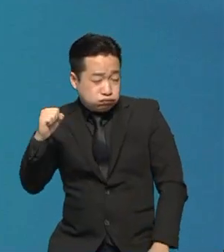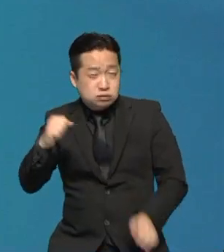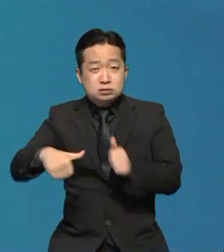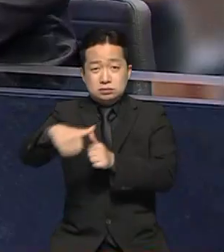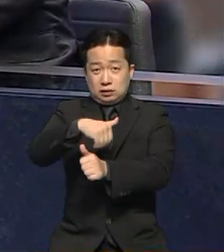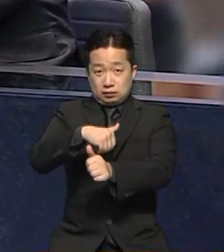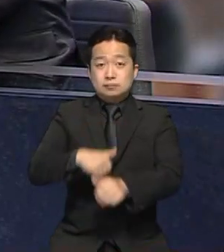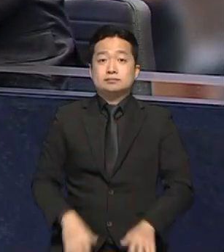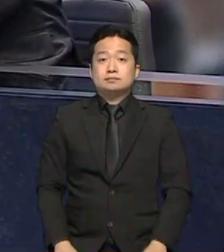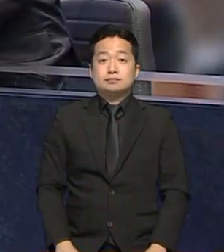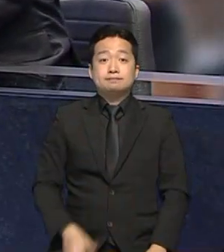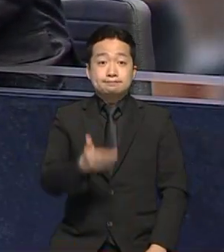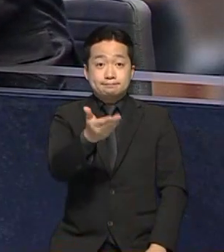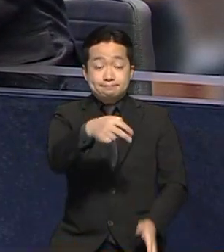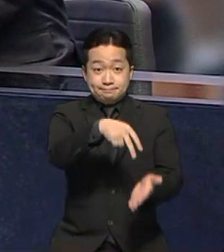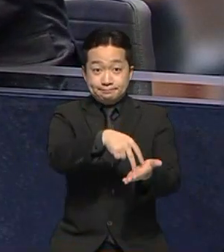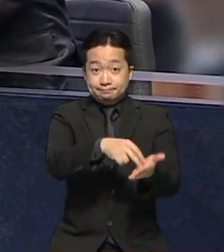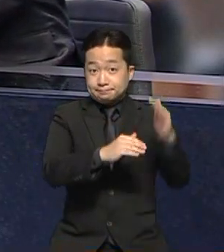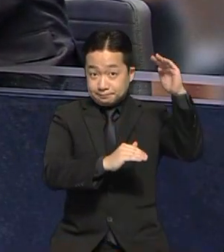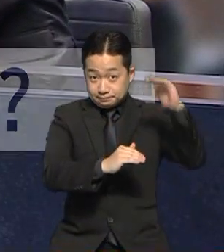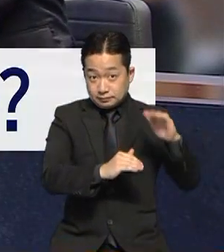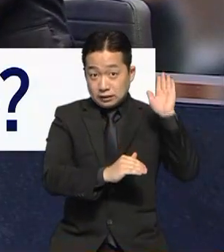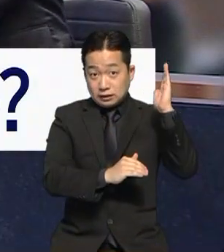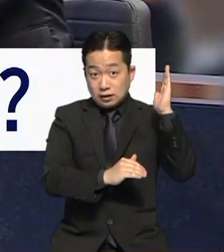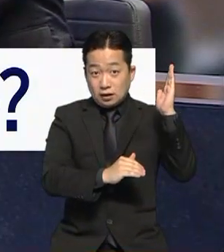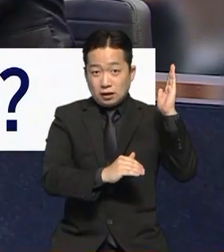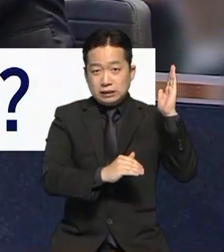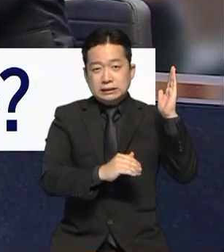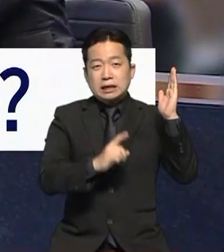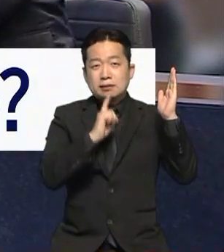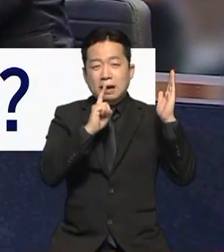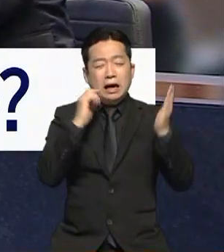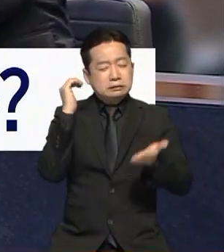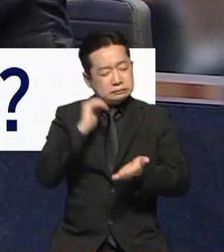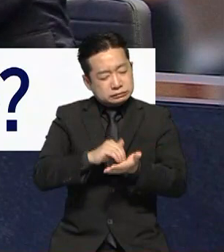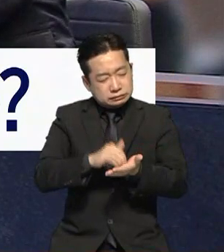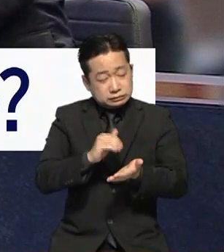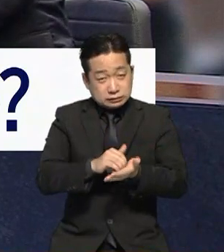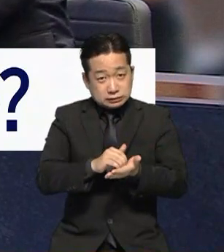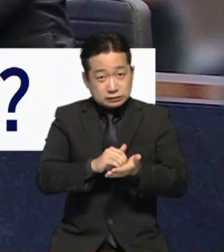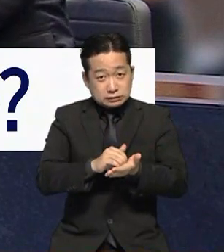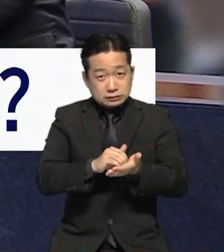(앵커) 후보께서 하셨던 말씀중에 아, 이 말 괜히 했다.